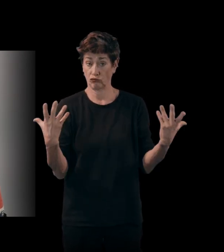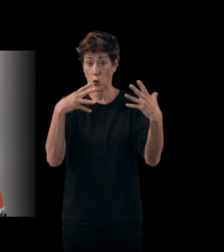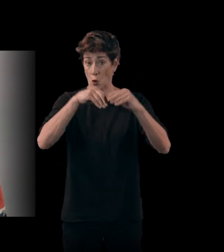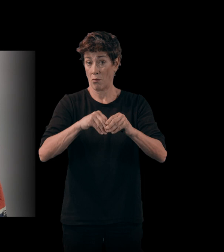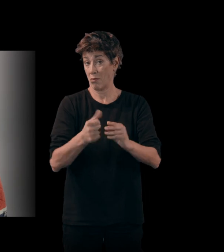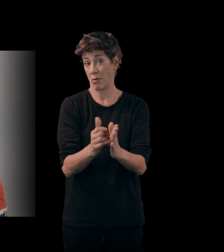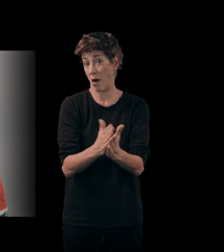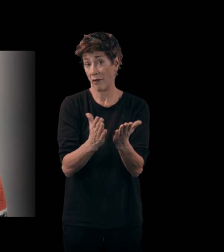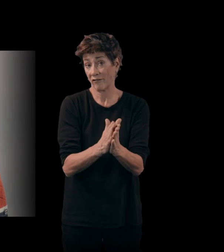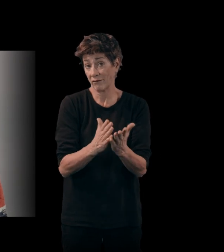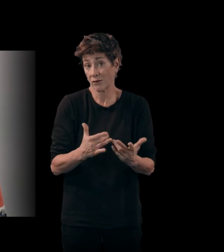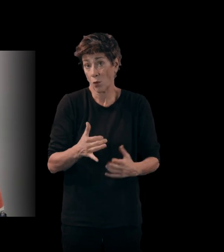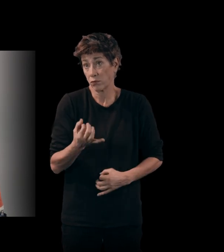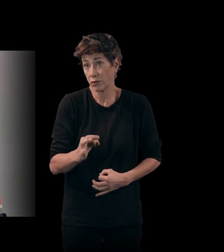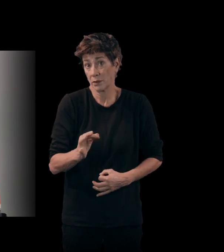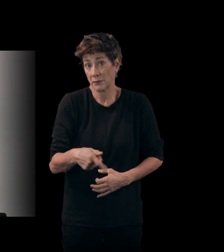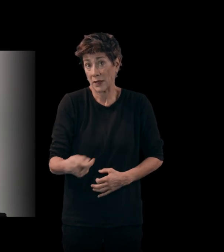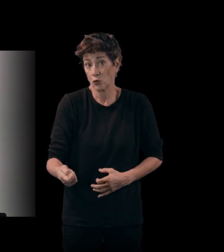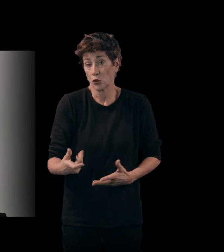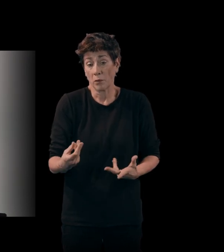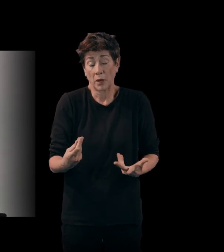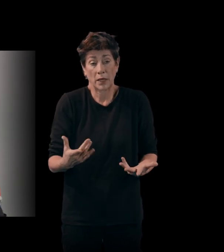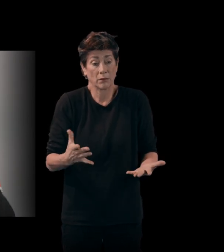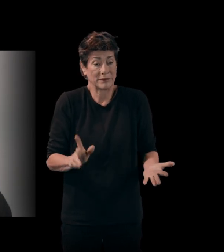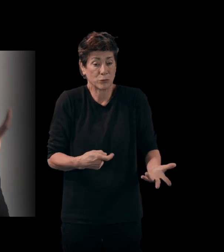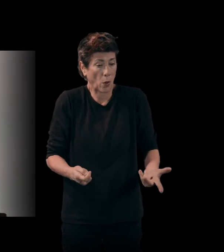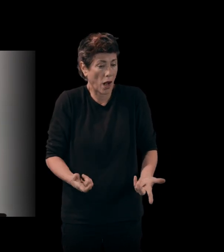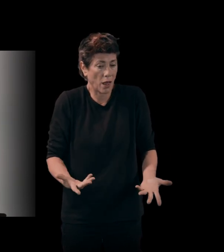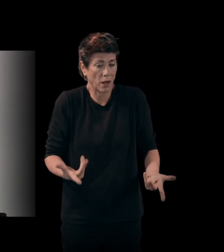Ça s’est imposé de manière physique, je ne l’ai pas intellectualisé.